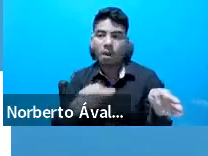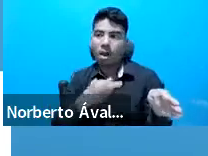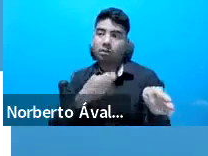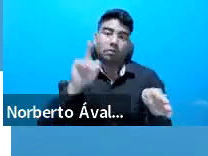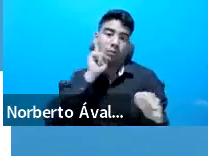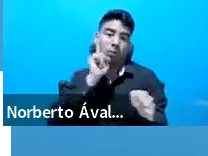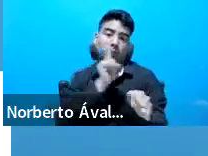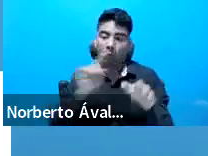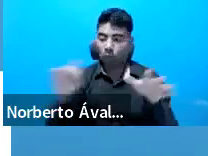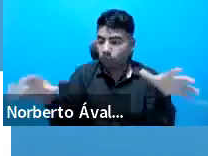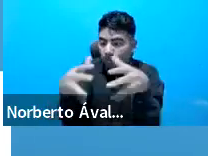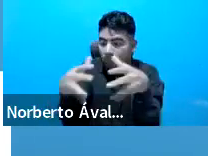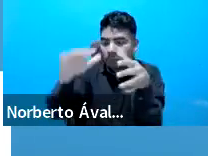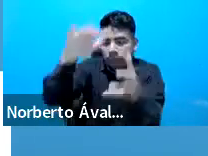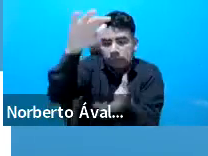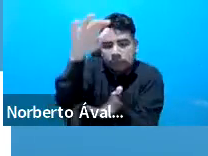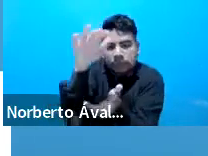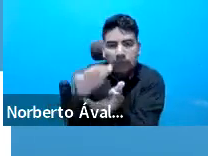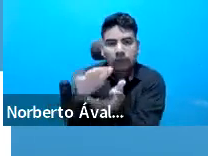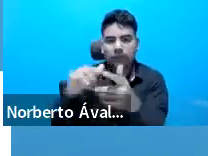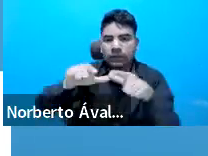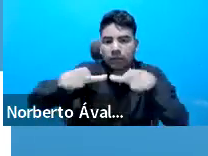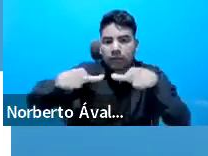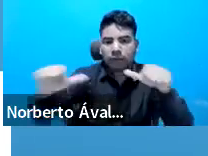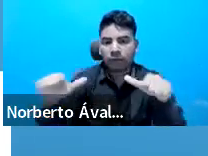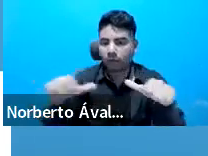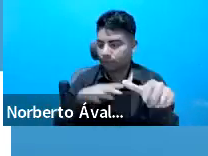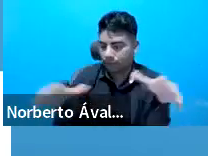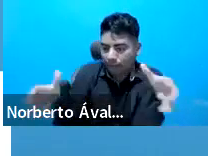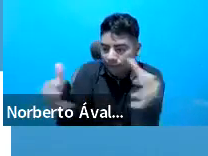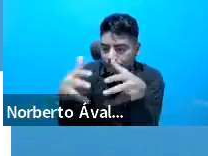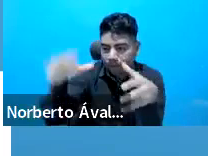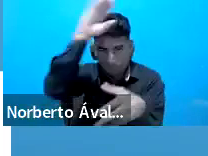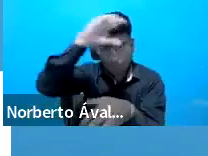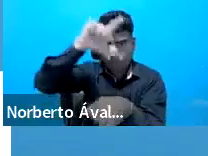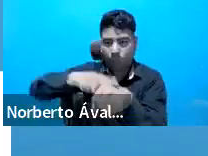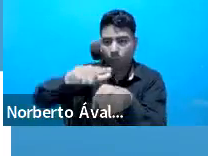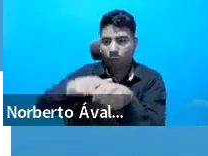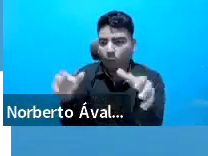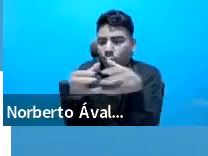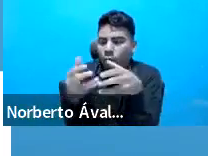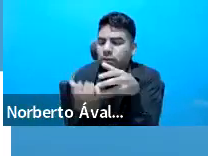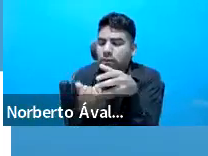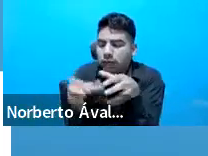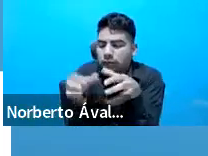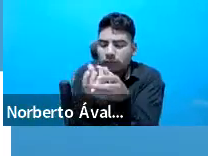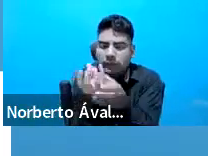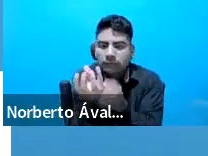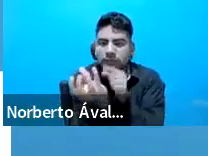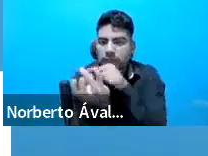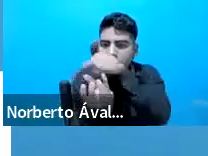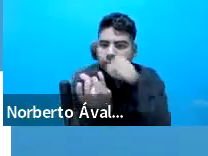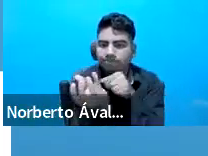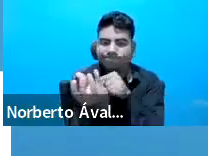comunidades y con dades como una minoría lingüística cultural y su lingüística cultural, y probamos demasiado masiadas masiadas actividades pero al